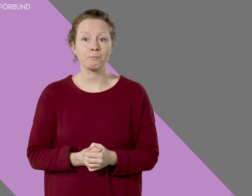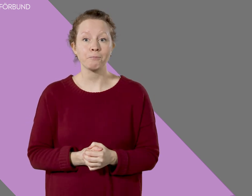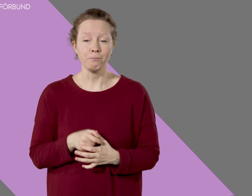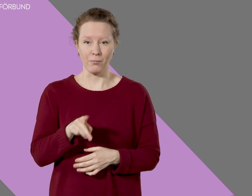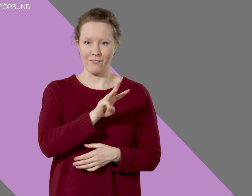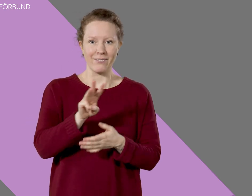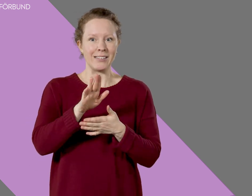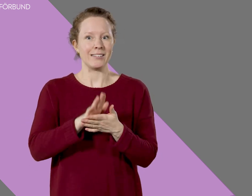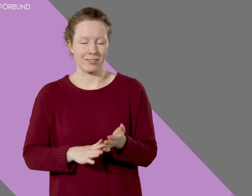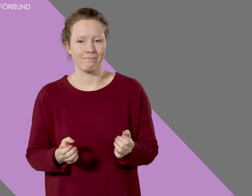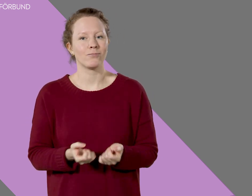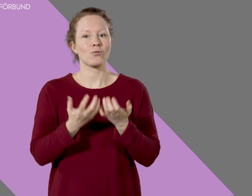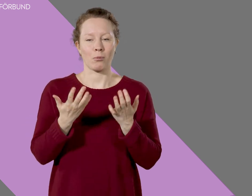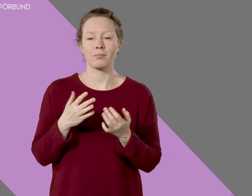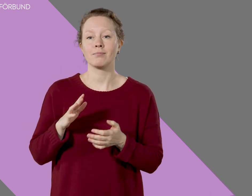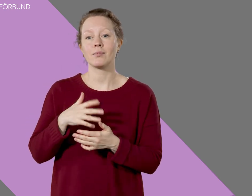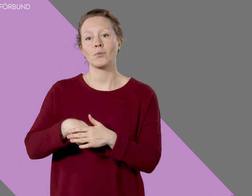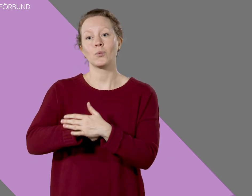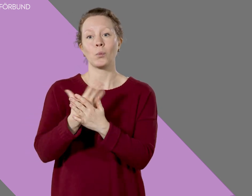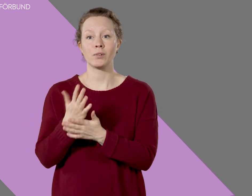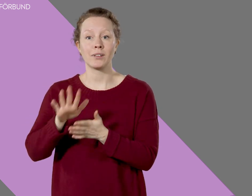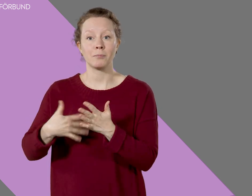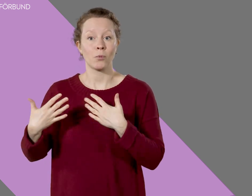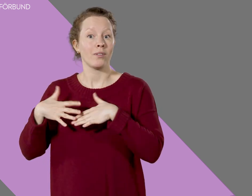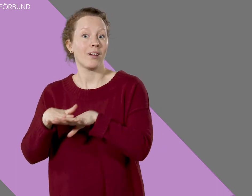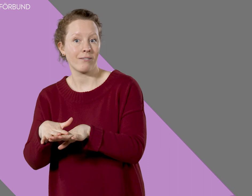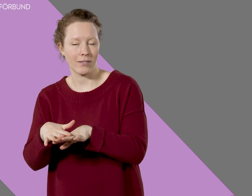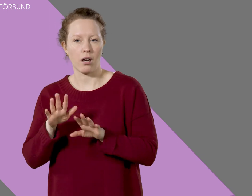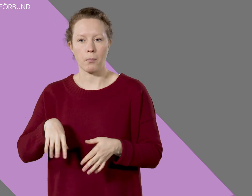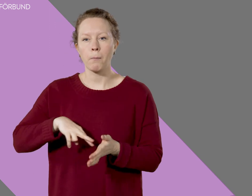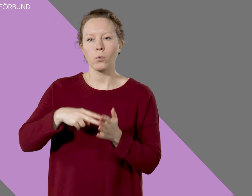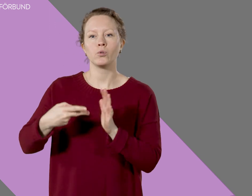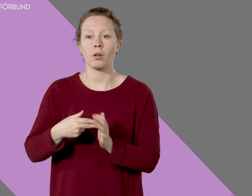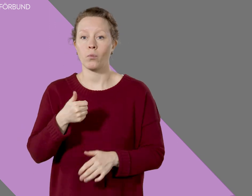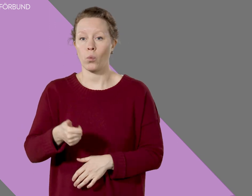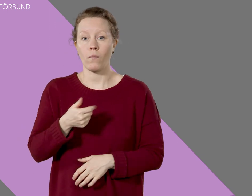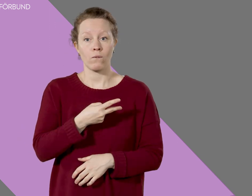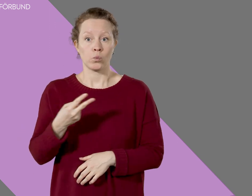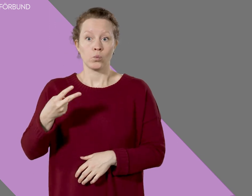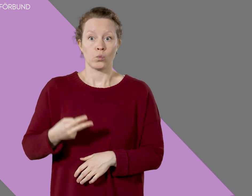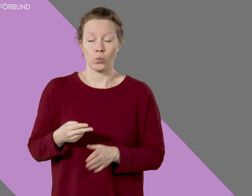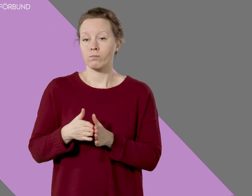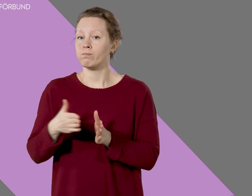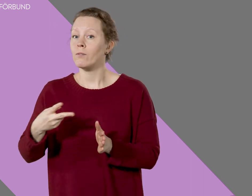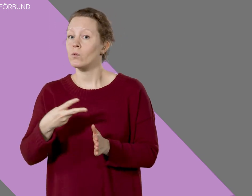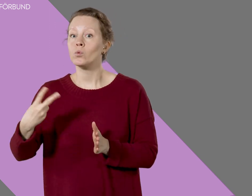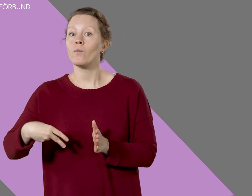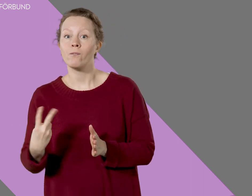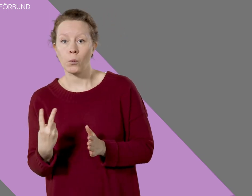Sajten har producerats av nordiska teckenspråksnätverket - i sitt projekt 2020–2022.